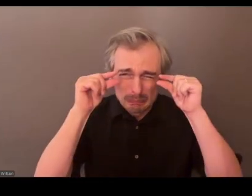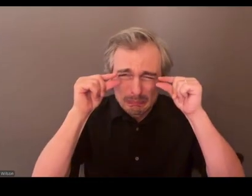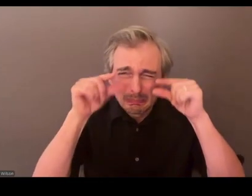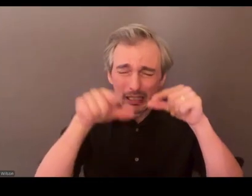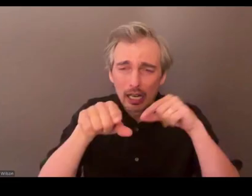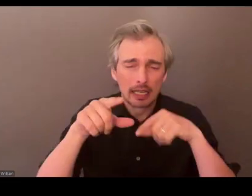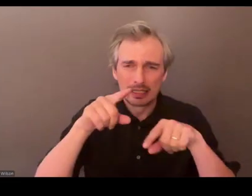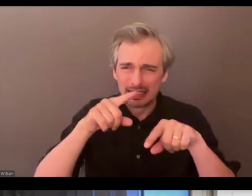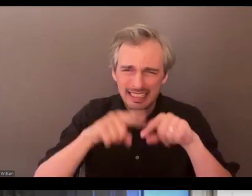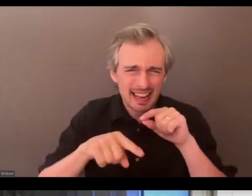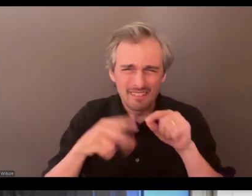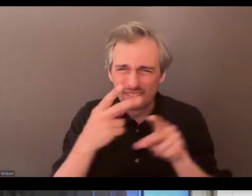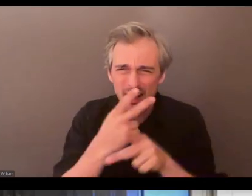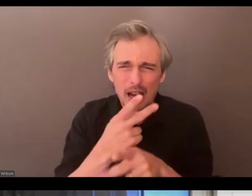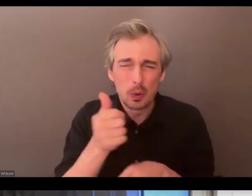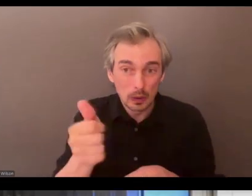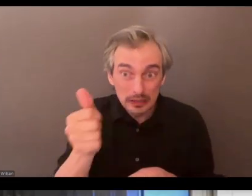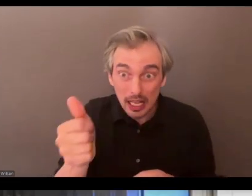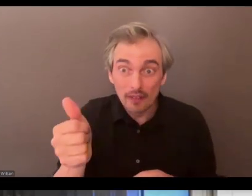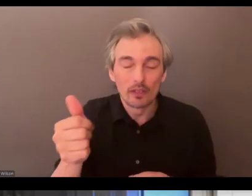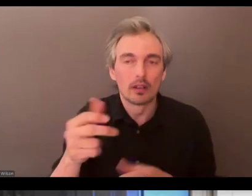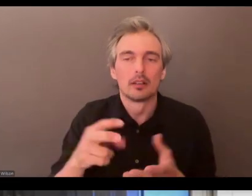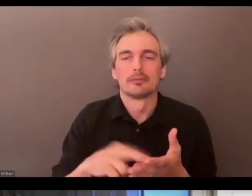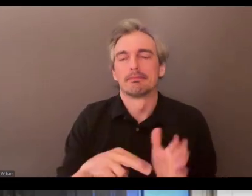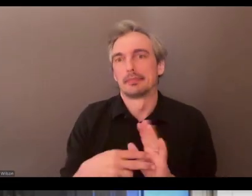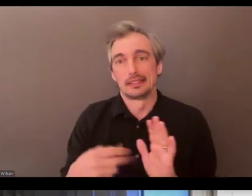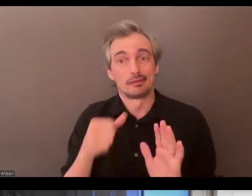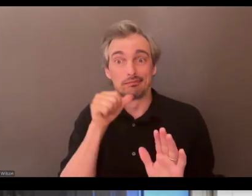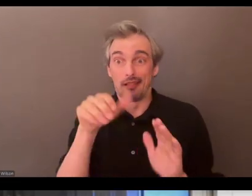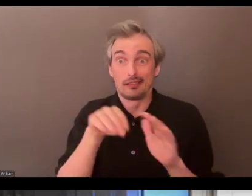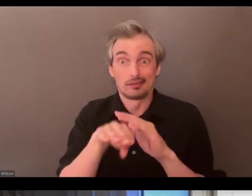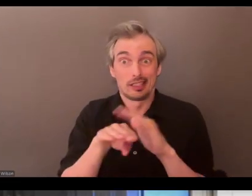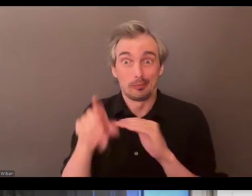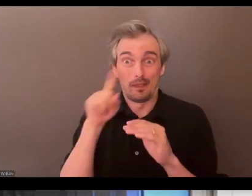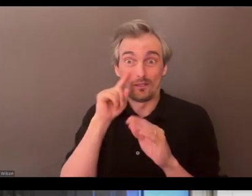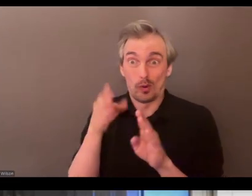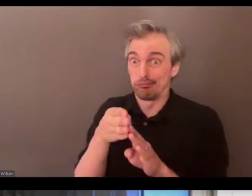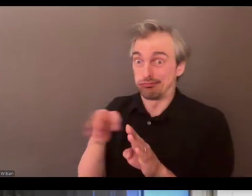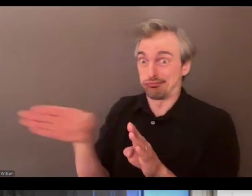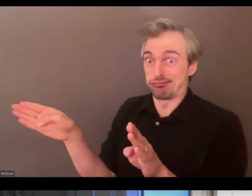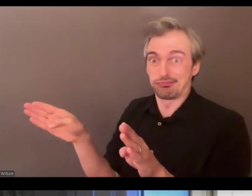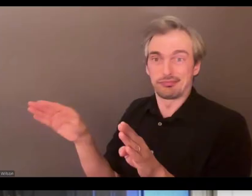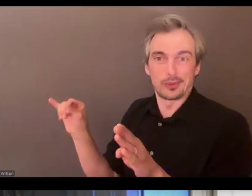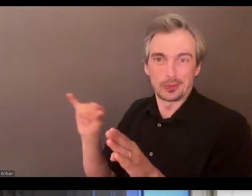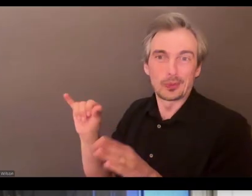ですから...これは侮辱のつもりではありません。 何かをアクセシブルにするのはロケット科学ではありません。